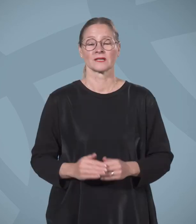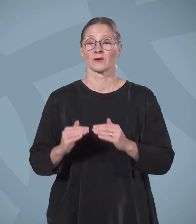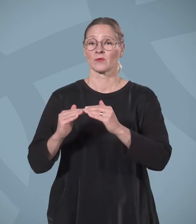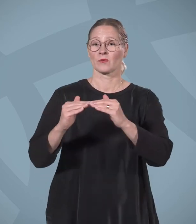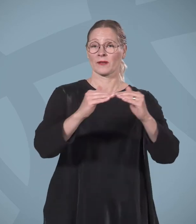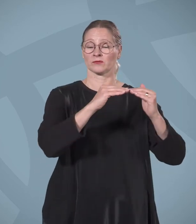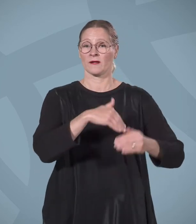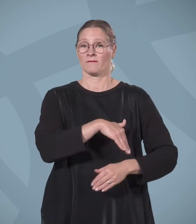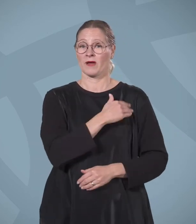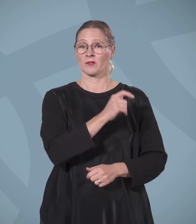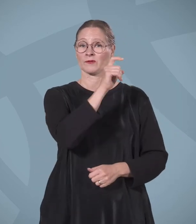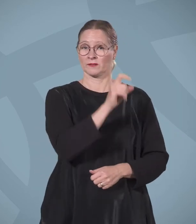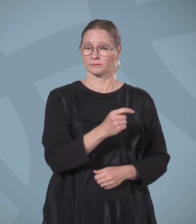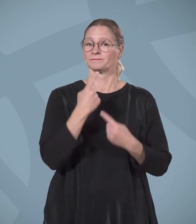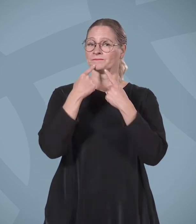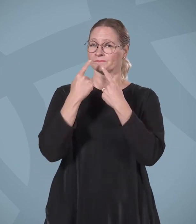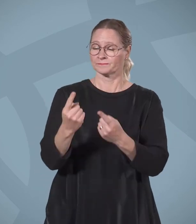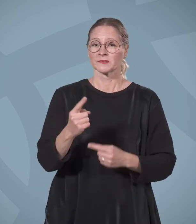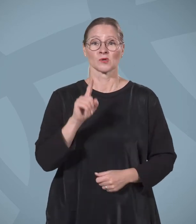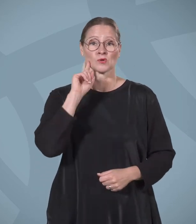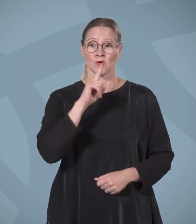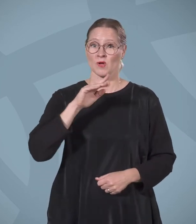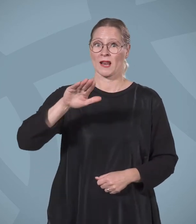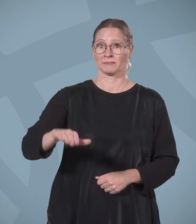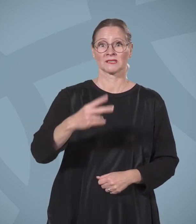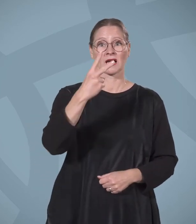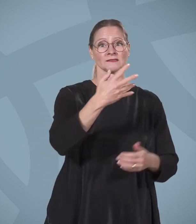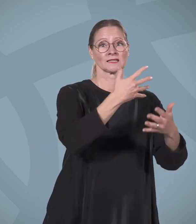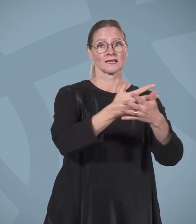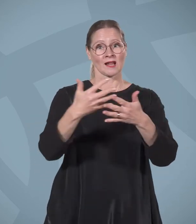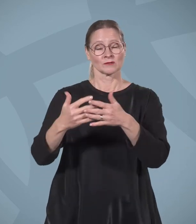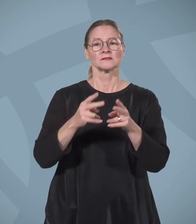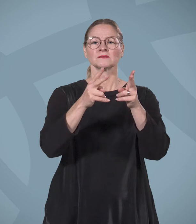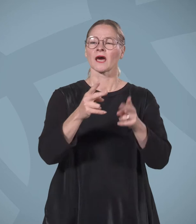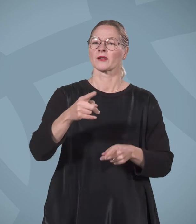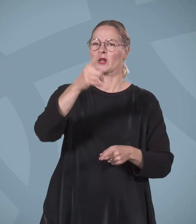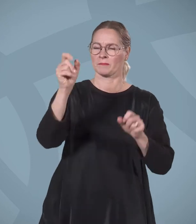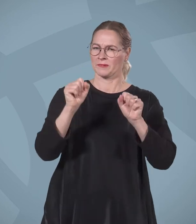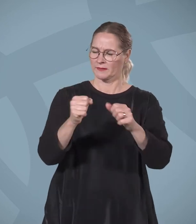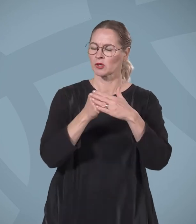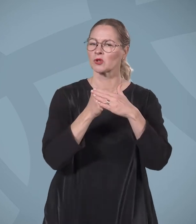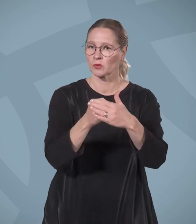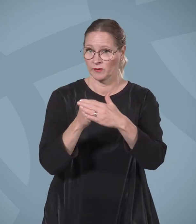Yhdenvertaisuusvaltuutetun mukaan sairaaloiden on tuettava - kuuron lapsen kaksikielisyyttä.